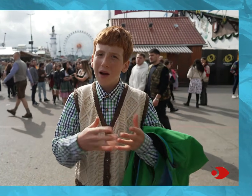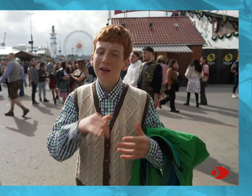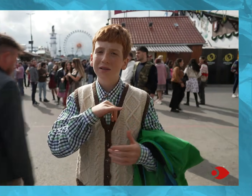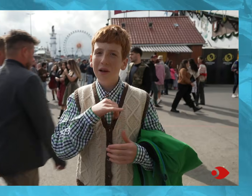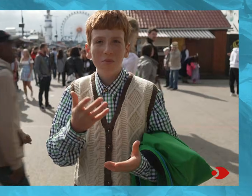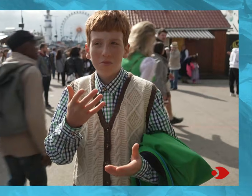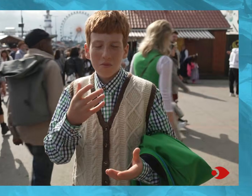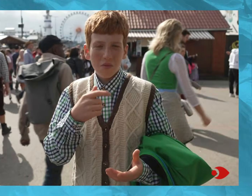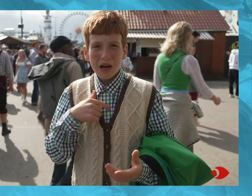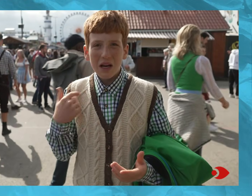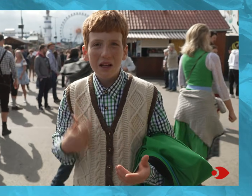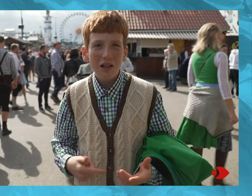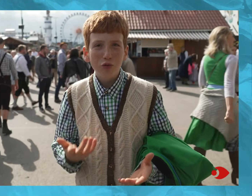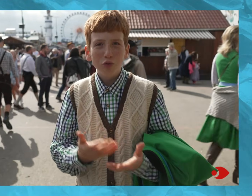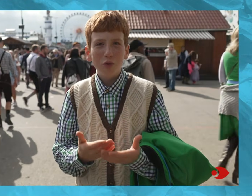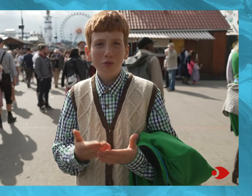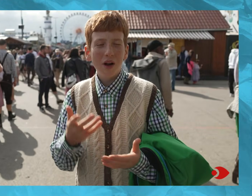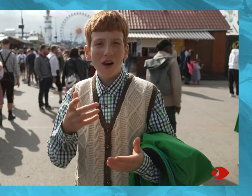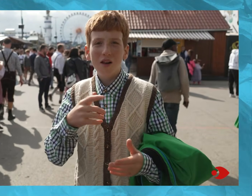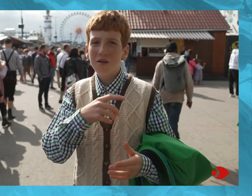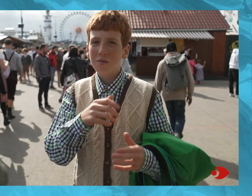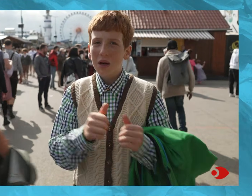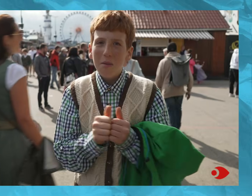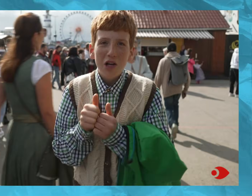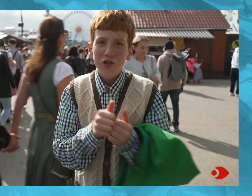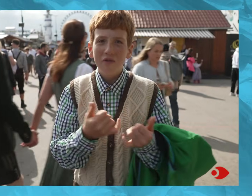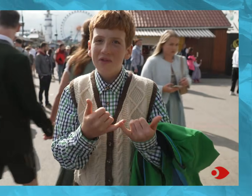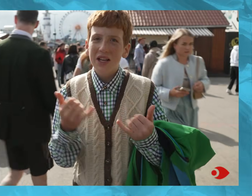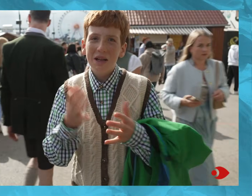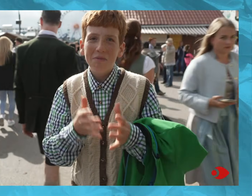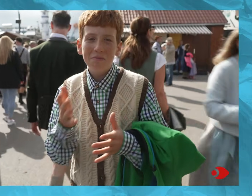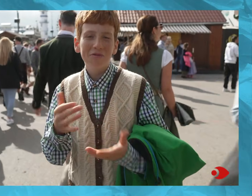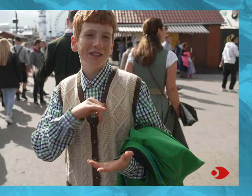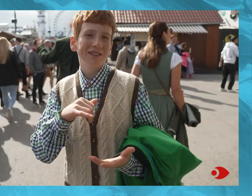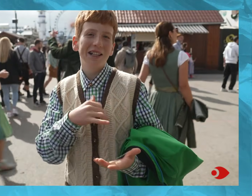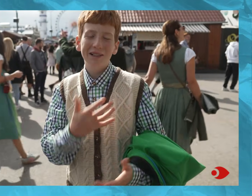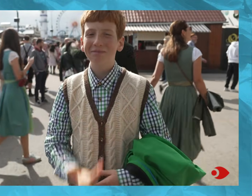Z.B. die chinesische Gebärde für Gemeinschaft, das wäre doch voll interessant.